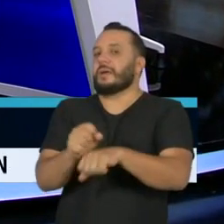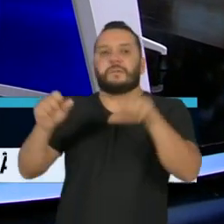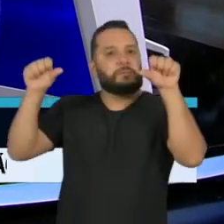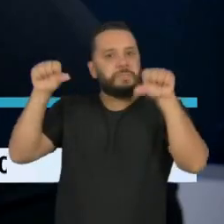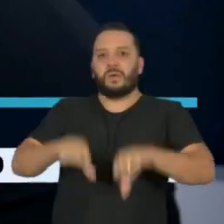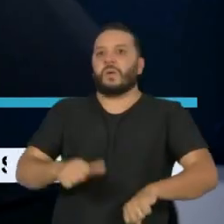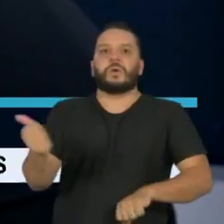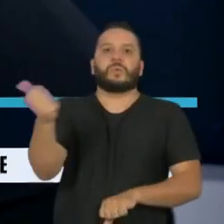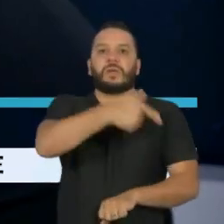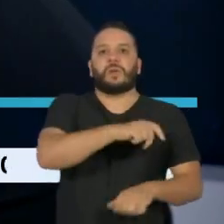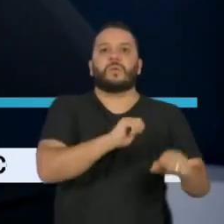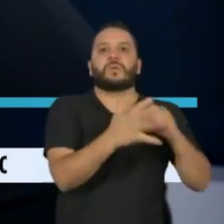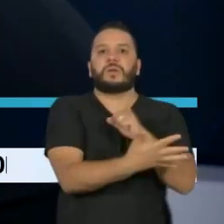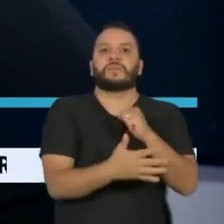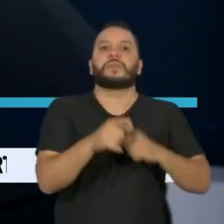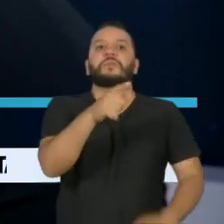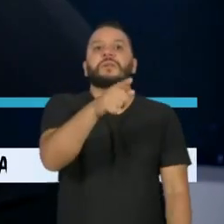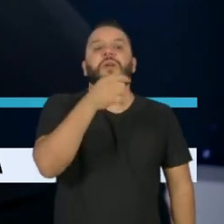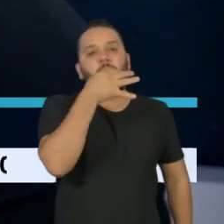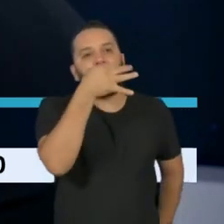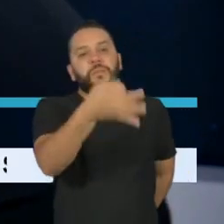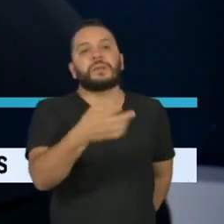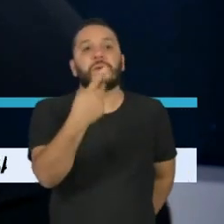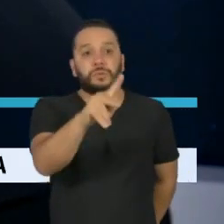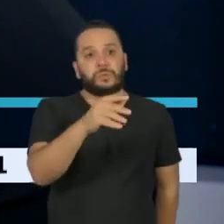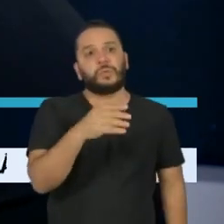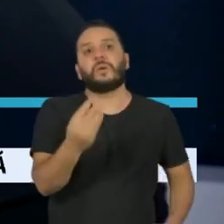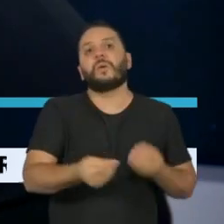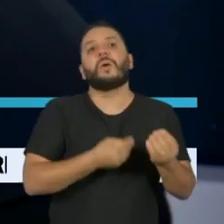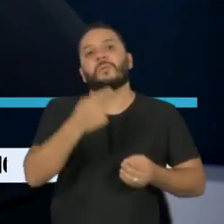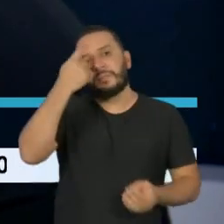Qual o seu olhar como médico sobre esse pensamento?